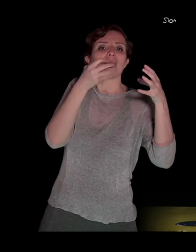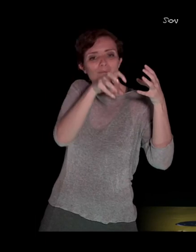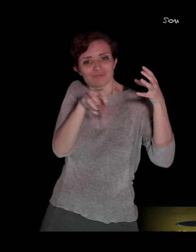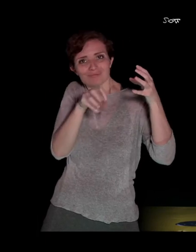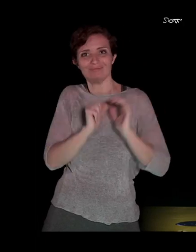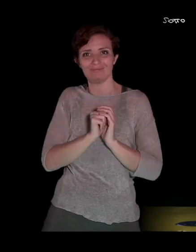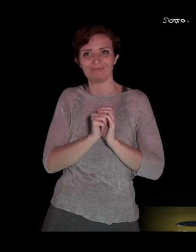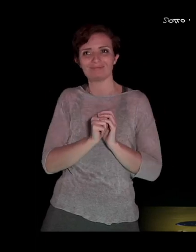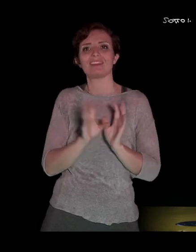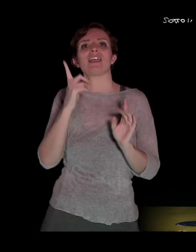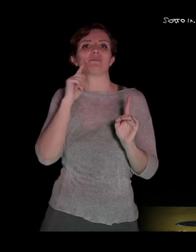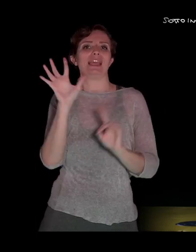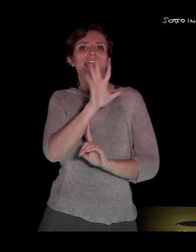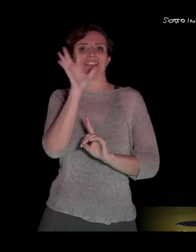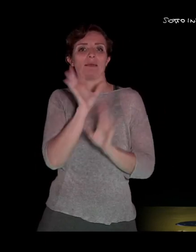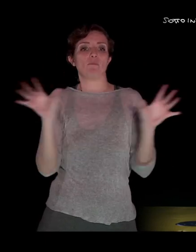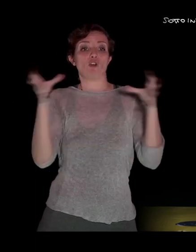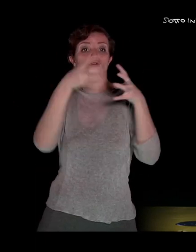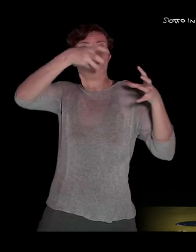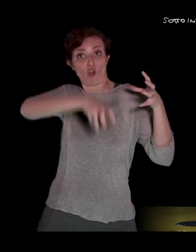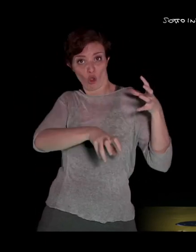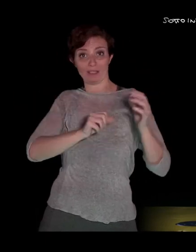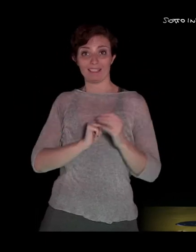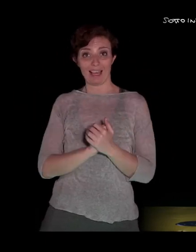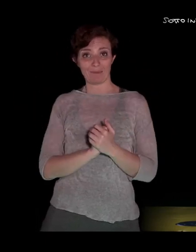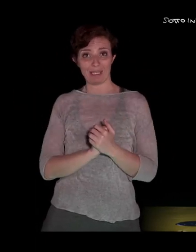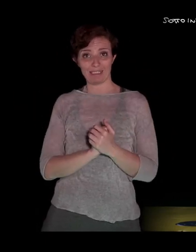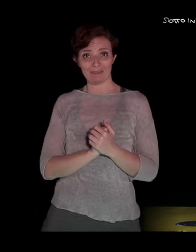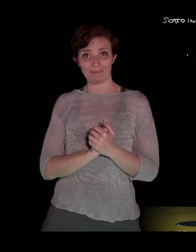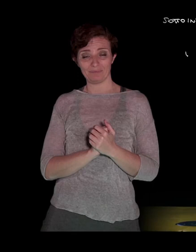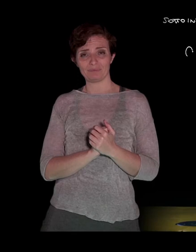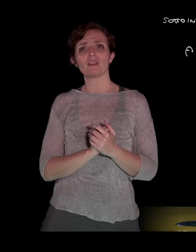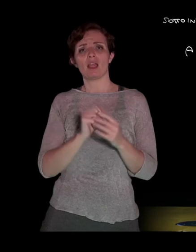che riguarda i 'sottoinsiemi'. Prendiamo per esempio l'insieme 'A',